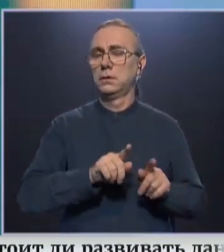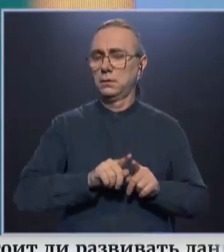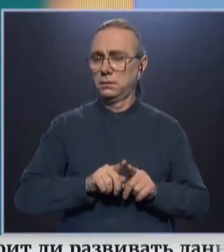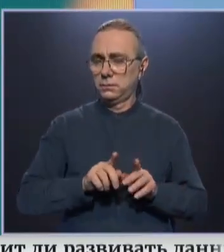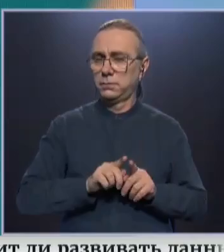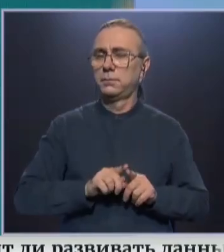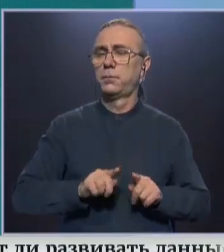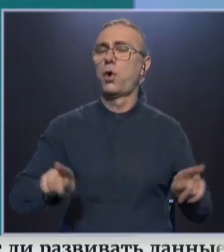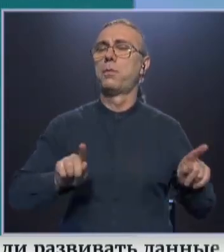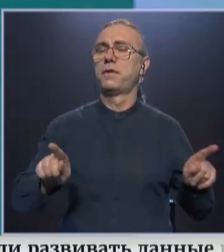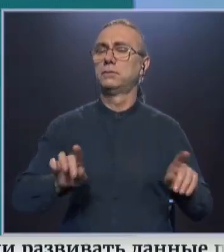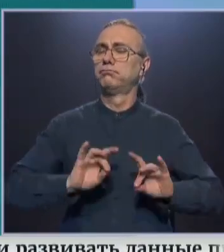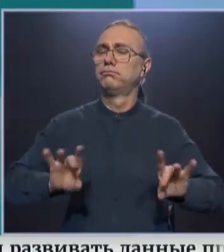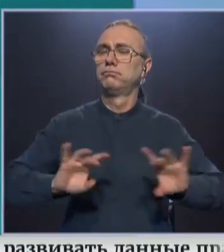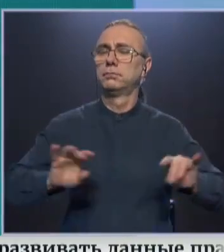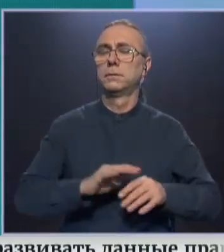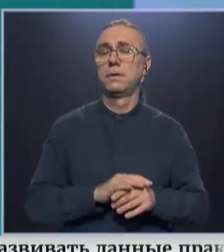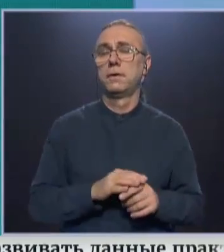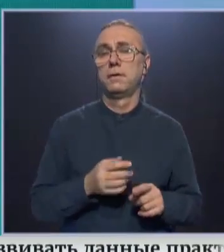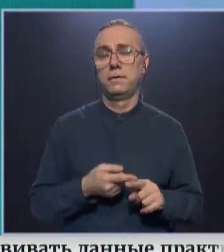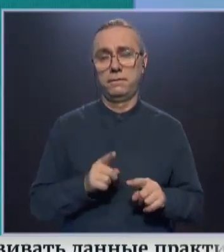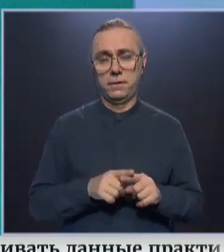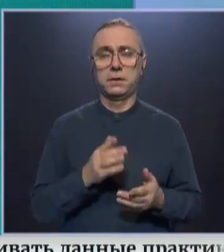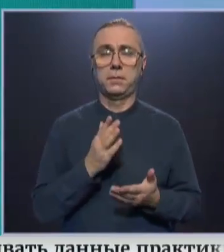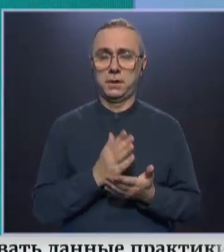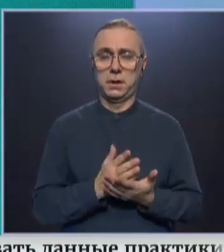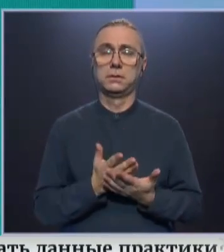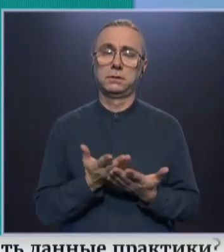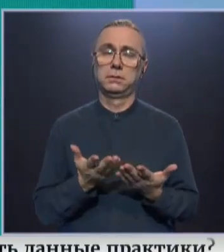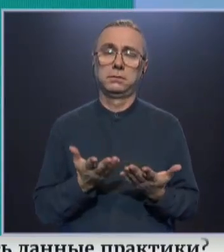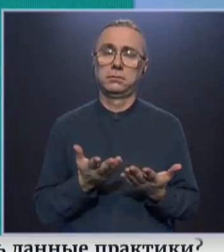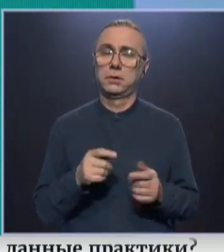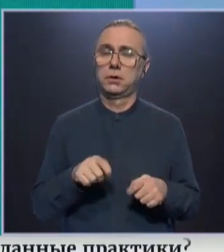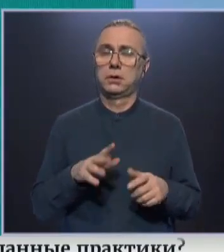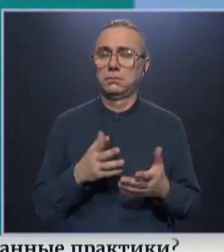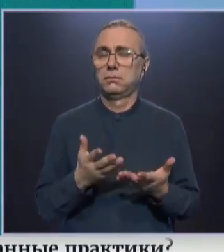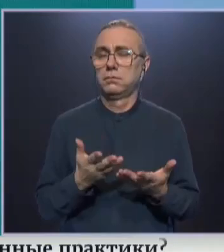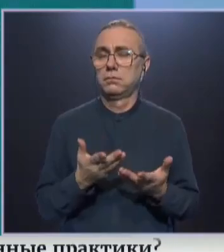недоразумения и если хватает смирения если хватает учетности